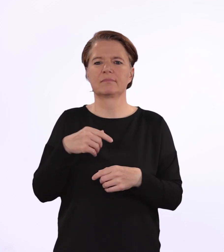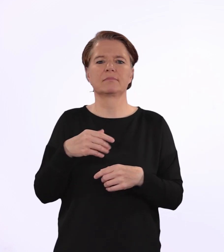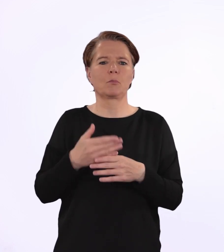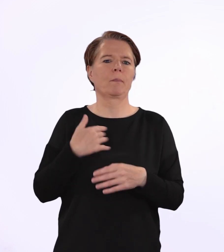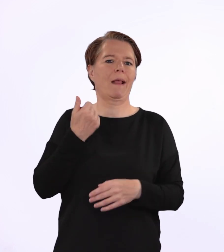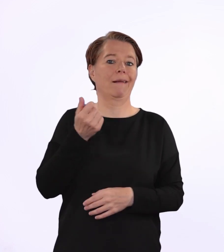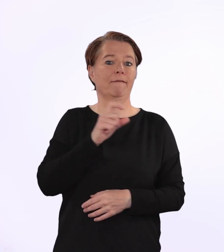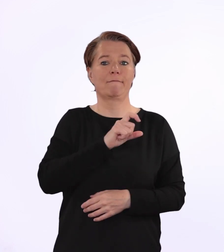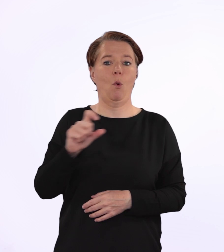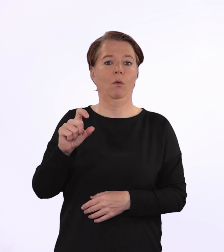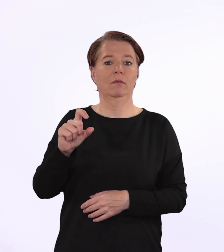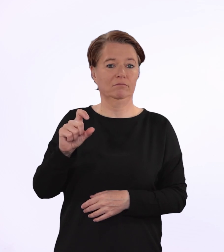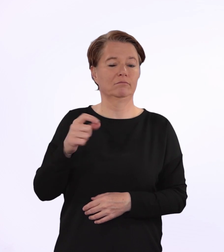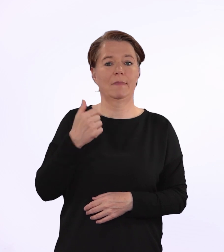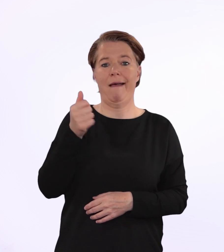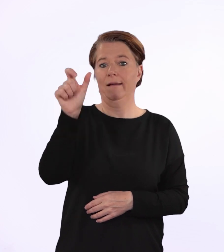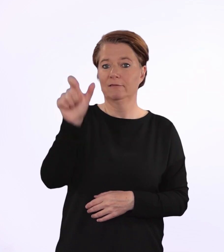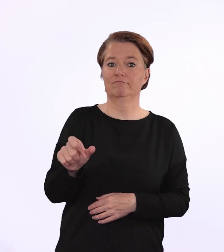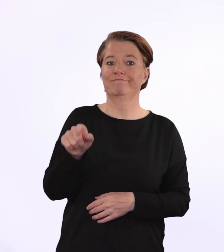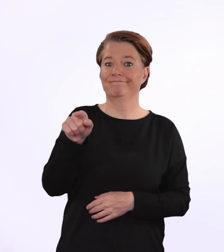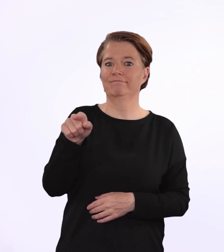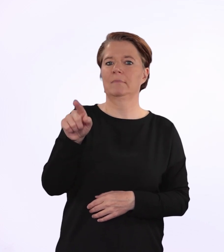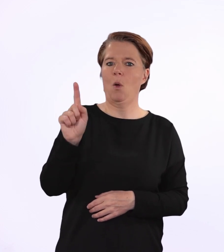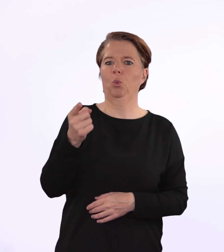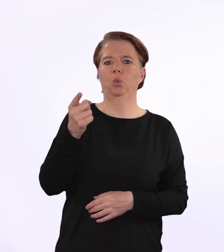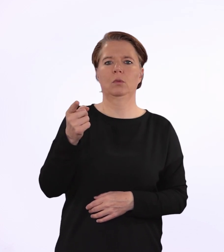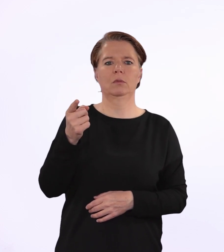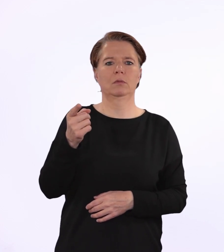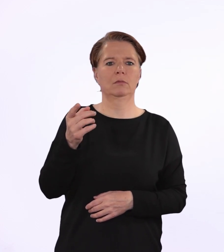und habe dafür eine ganze Woche mit der Person, die dann auch meine